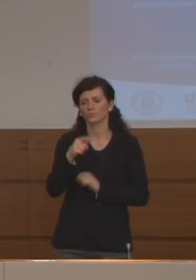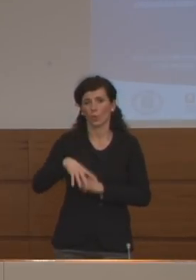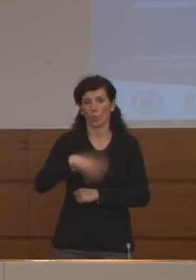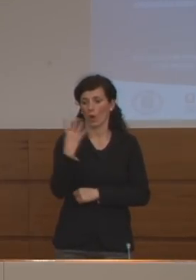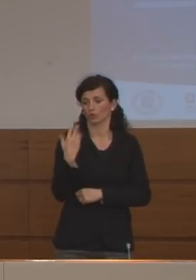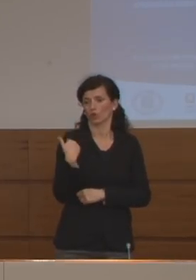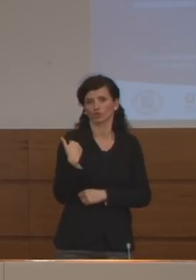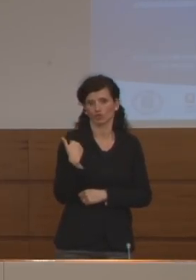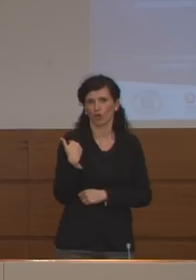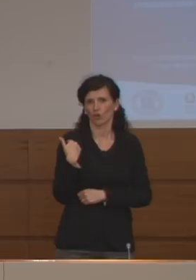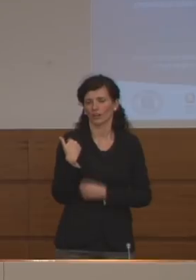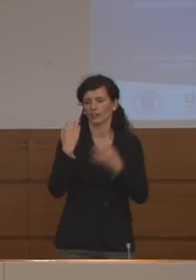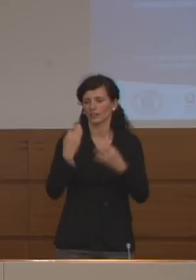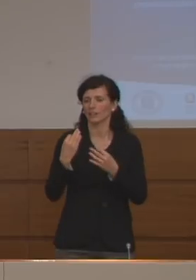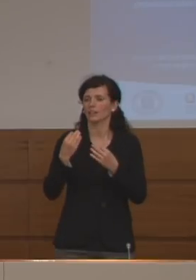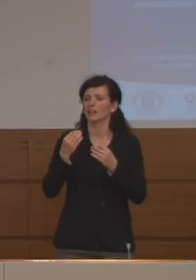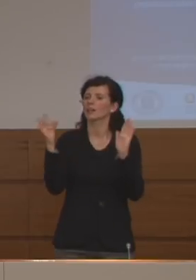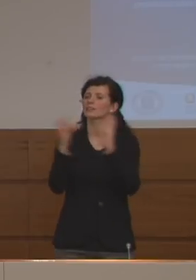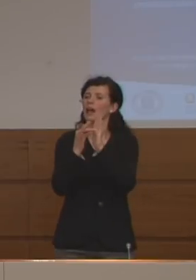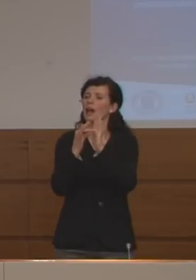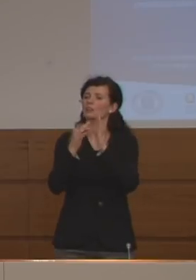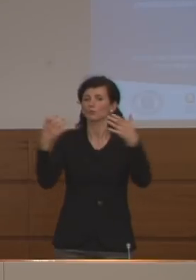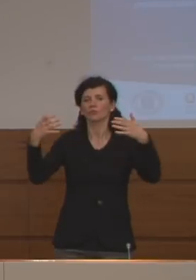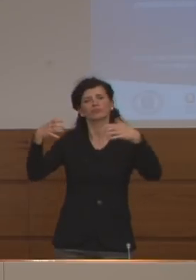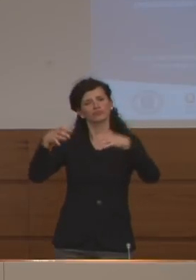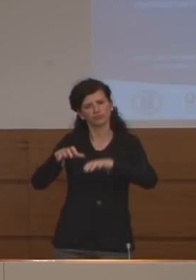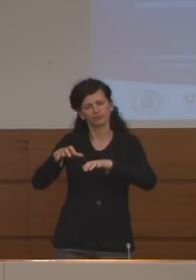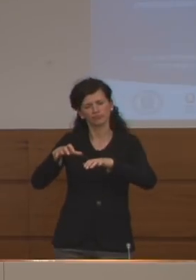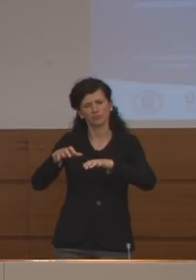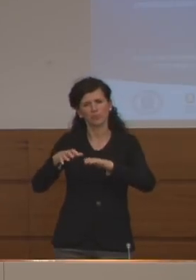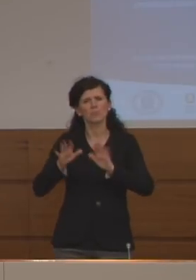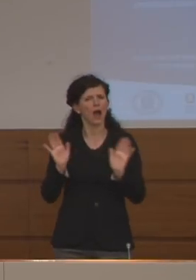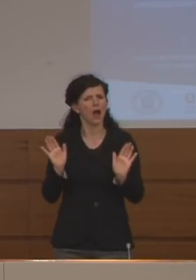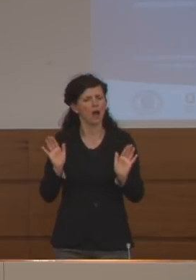Se io oggi le chiedessi, senza guardare